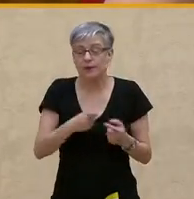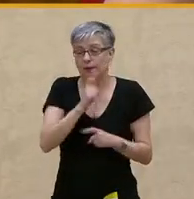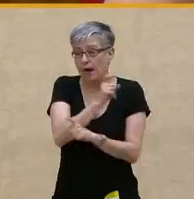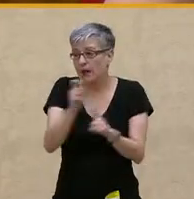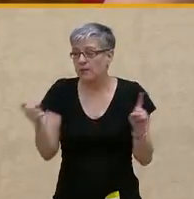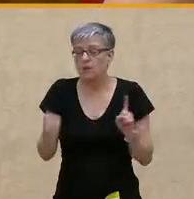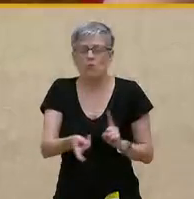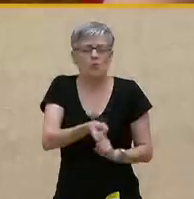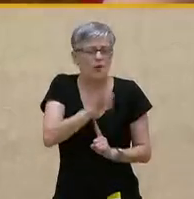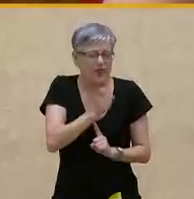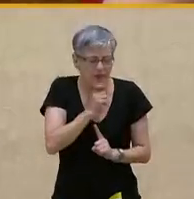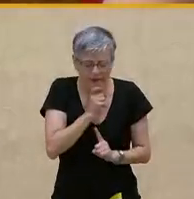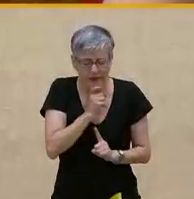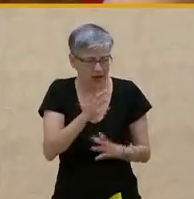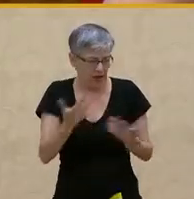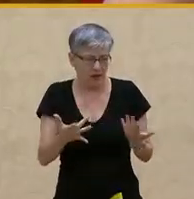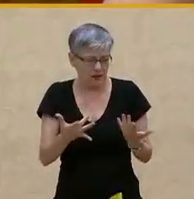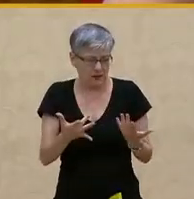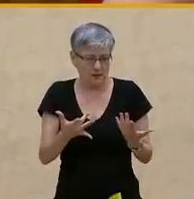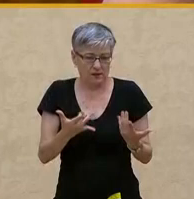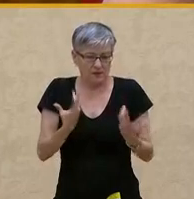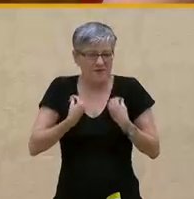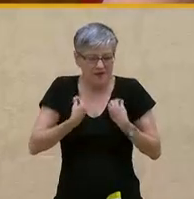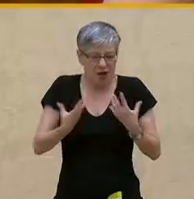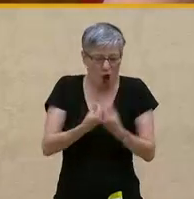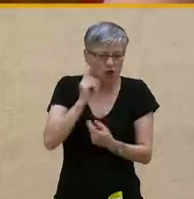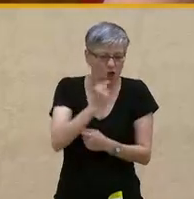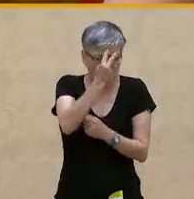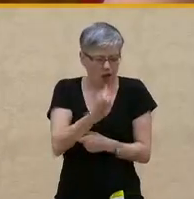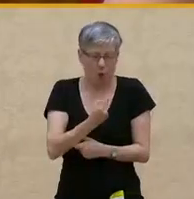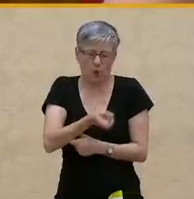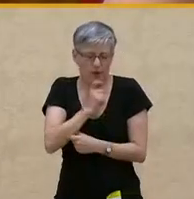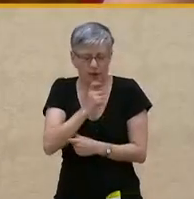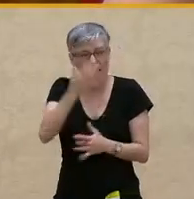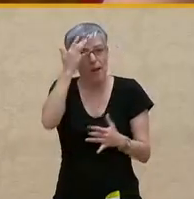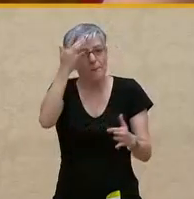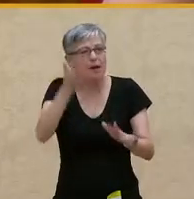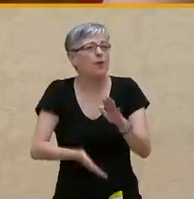Convivir con la sordoceguera es bastante difícil. Imagínense que tienen que salir al metro,